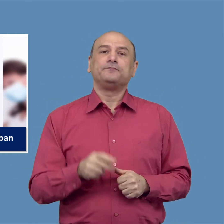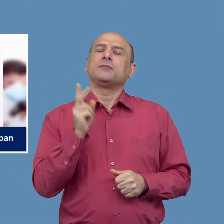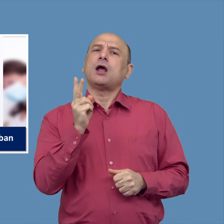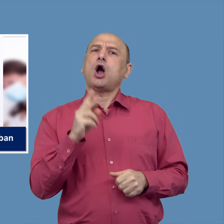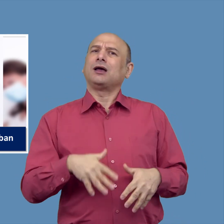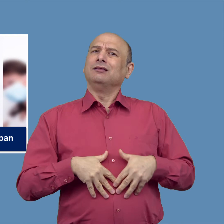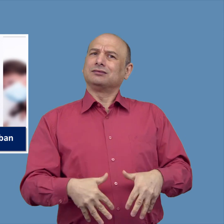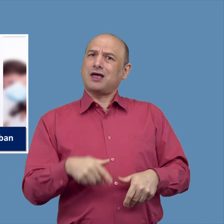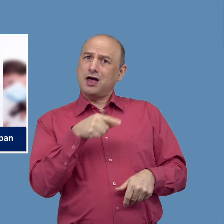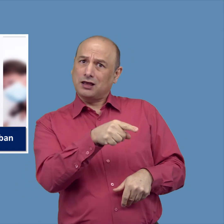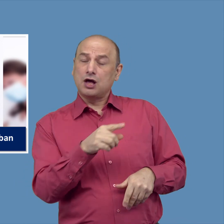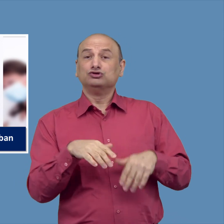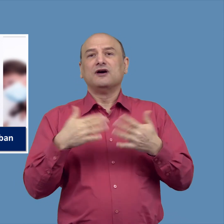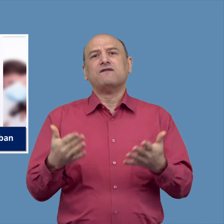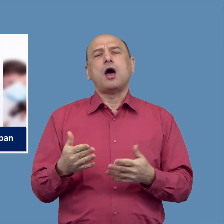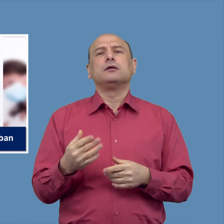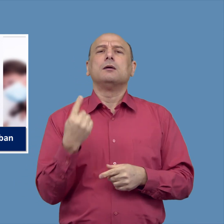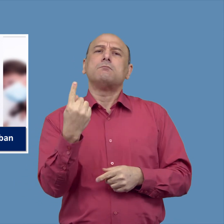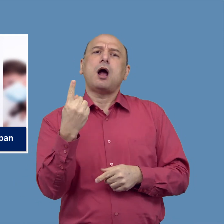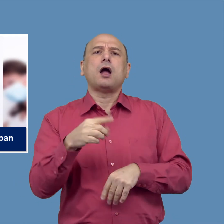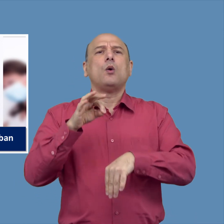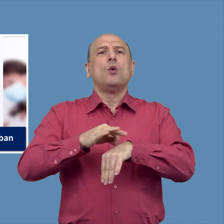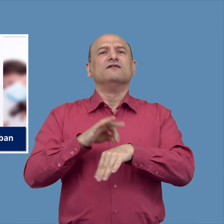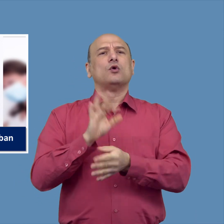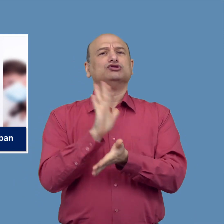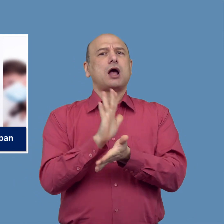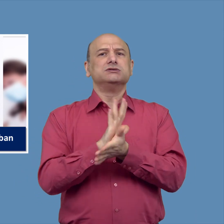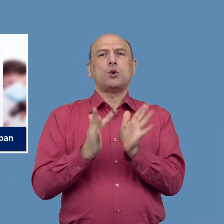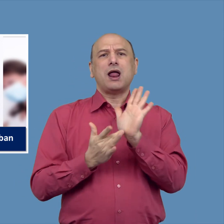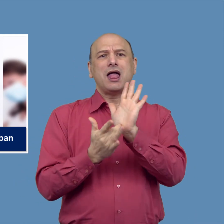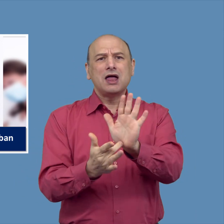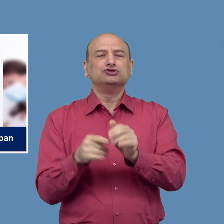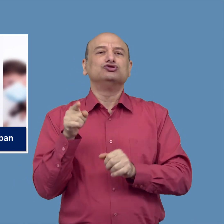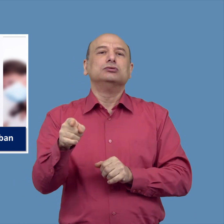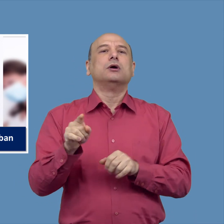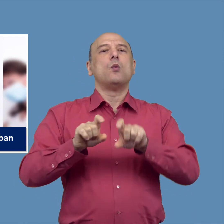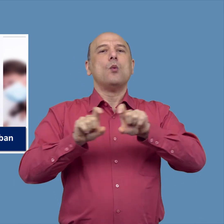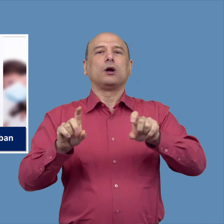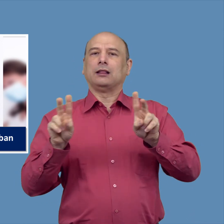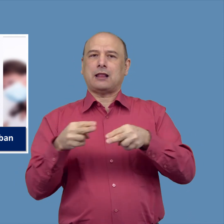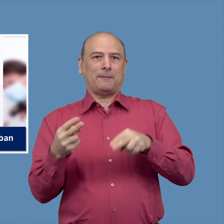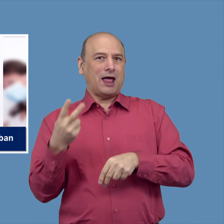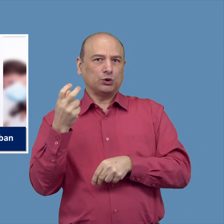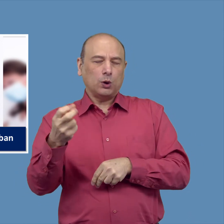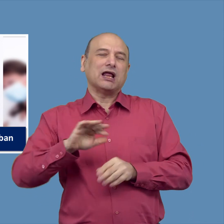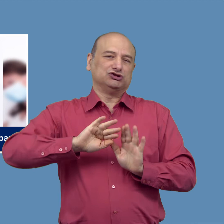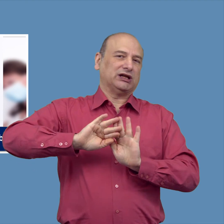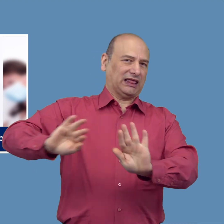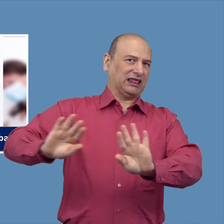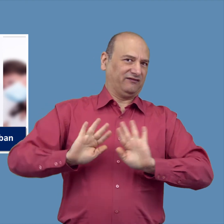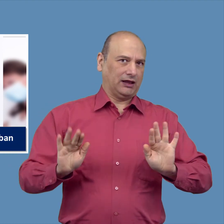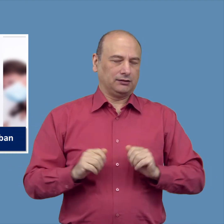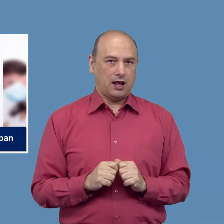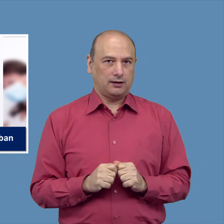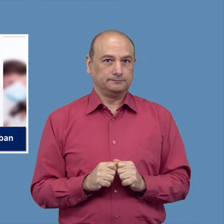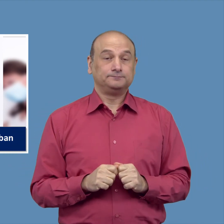A szabályozás ugyanakkor kivételt tesz a várandós nők és mindazok esetében, akik orvosi okokból nem vehetik fel a védőoltást.